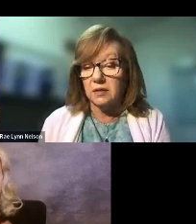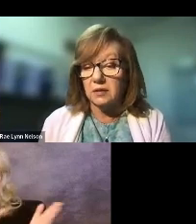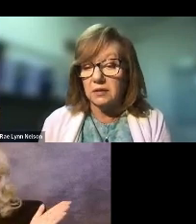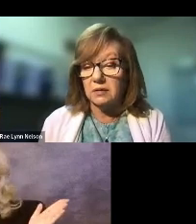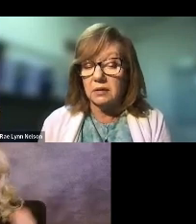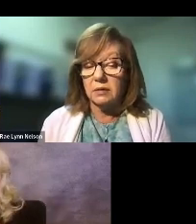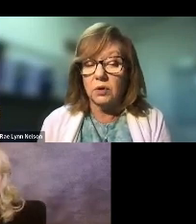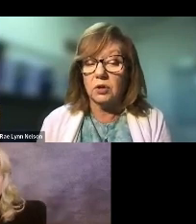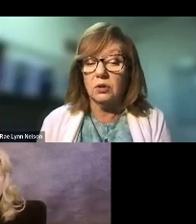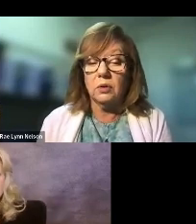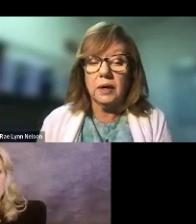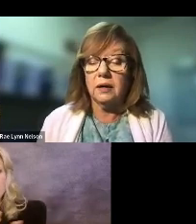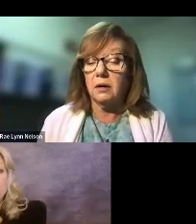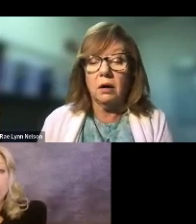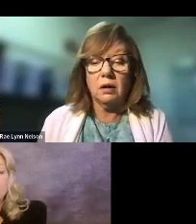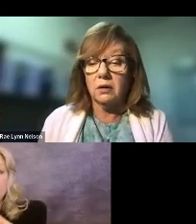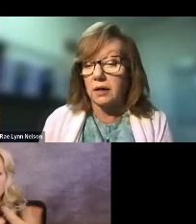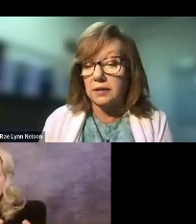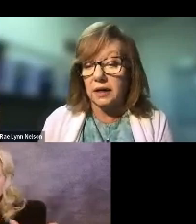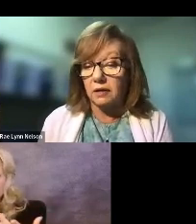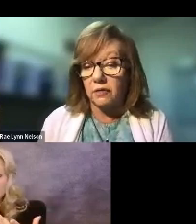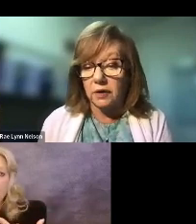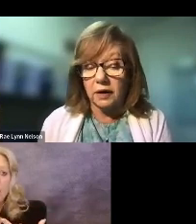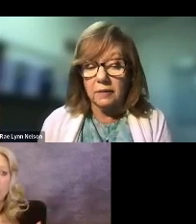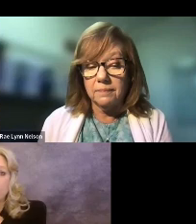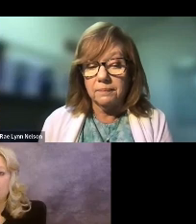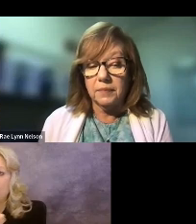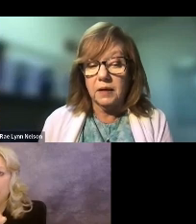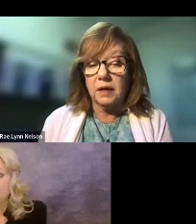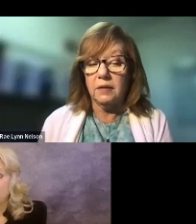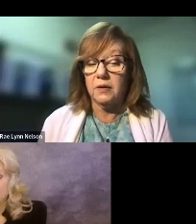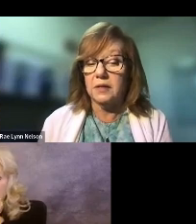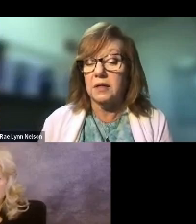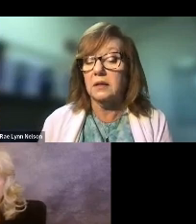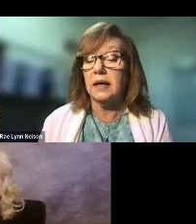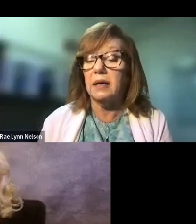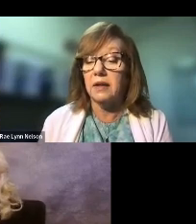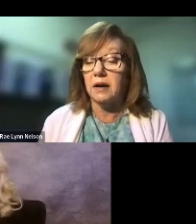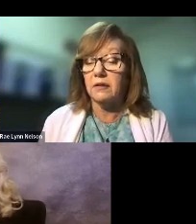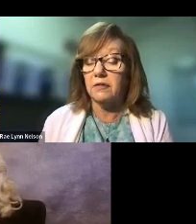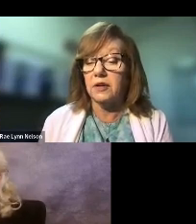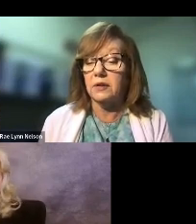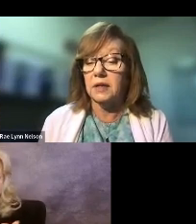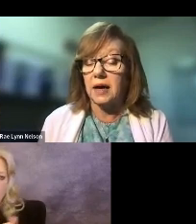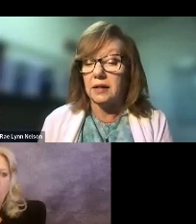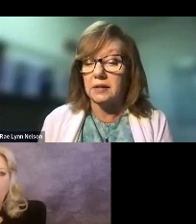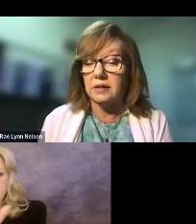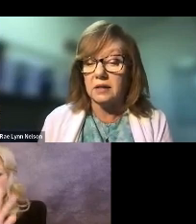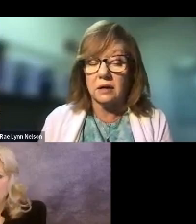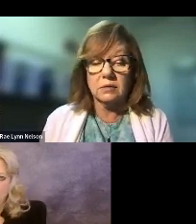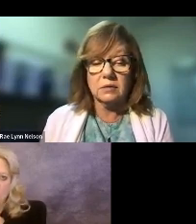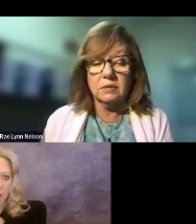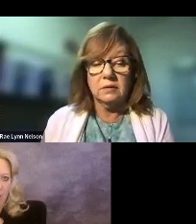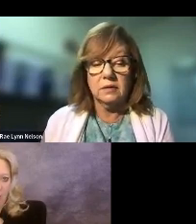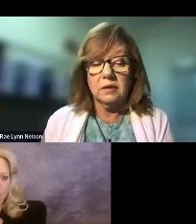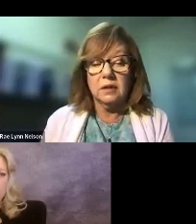centros de empoderamiento familiar que se encuentran en todo California y hay un enlace allí para que pueda acceder a ellos.